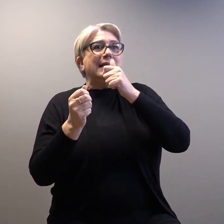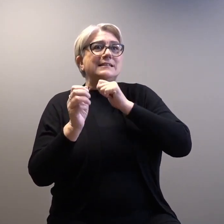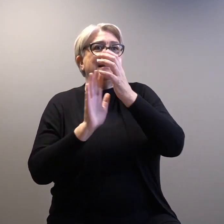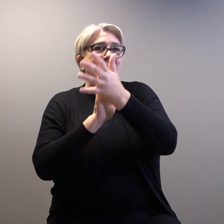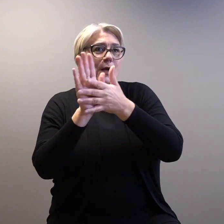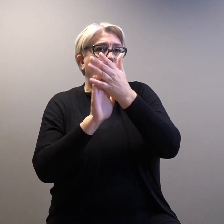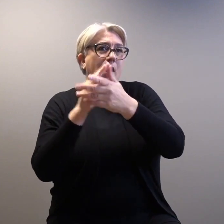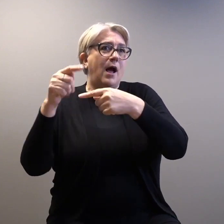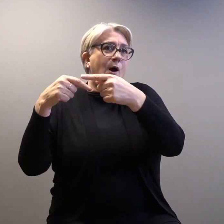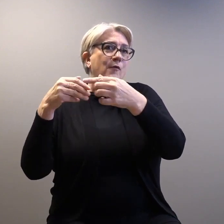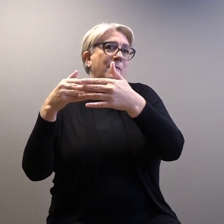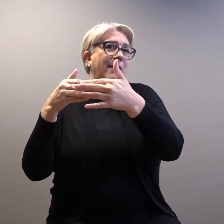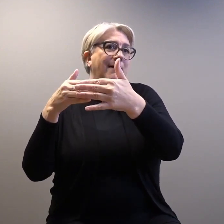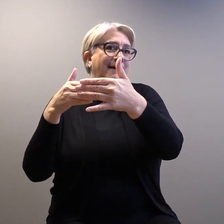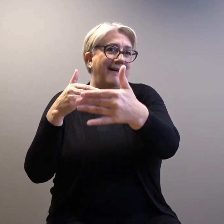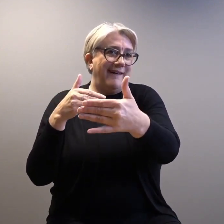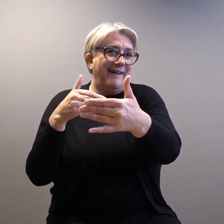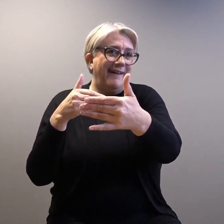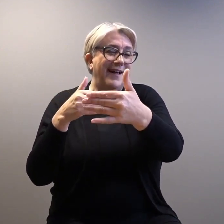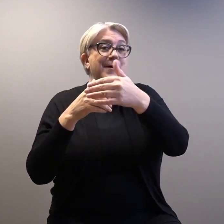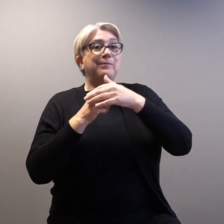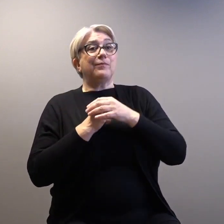og íslensk táknmál áfram í nokkurn tíma á Alþingi.